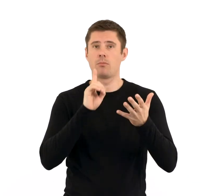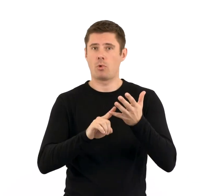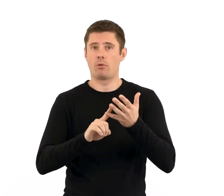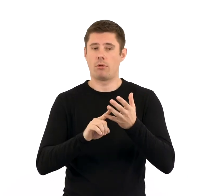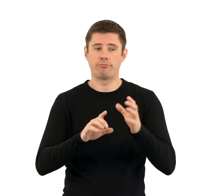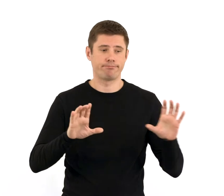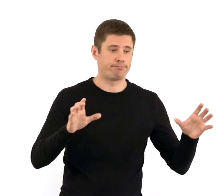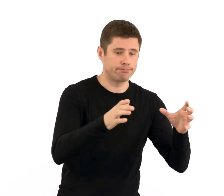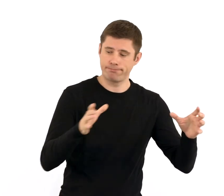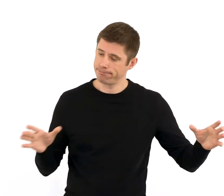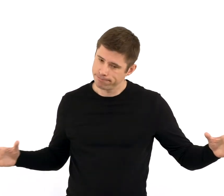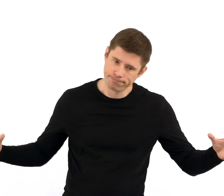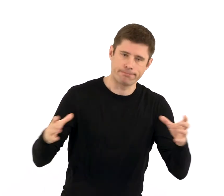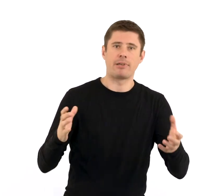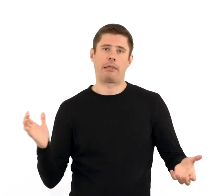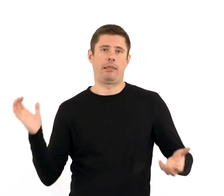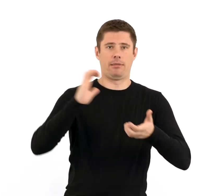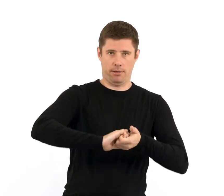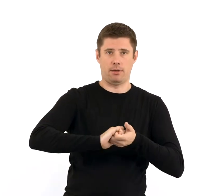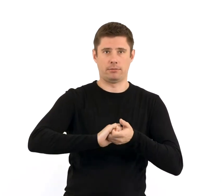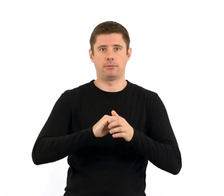Integracja